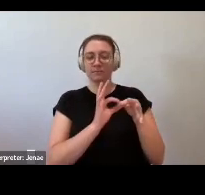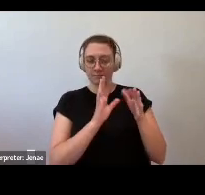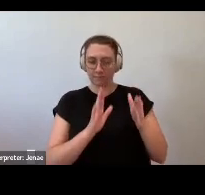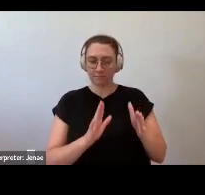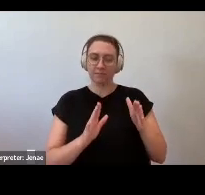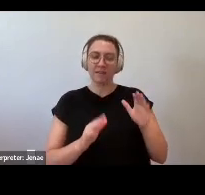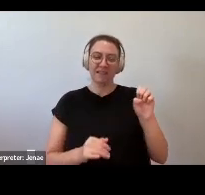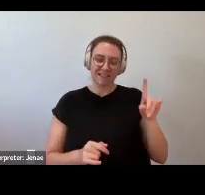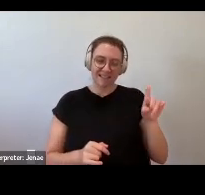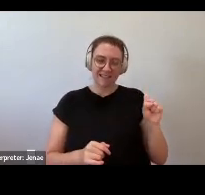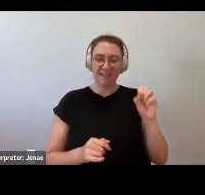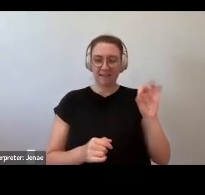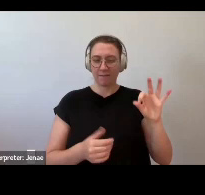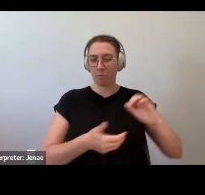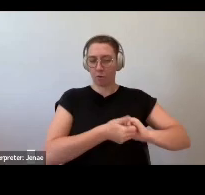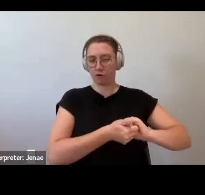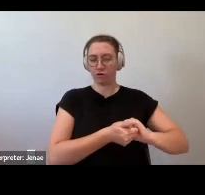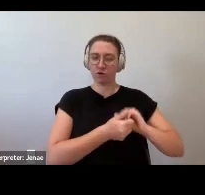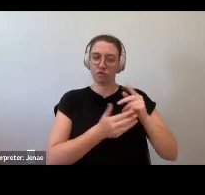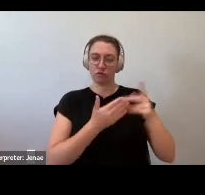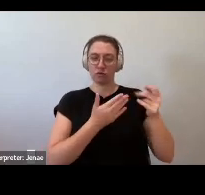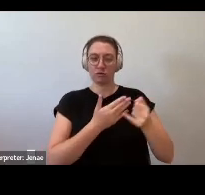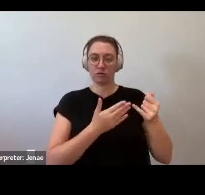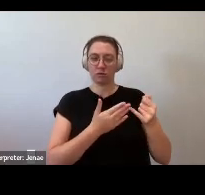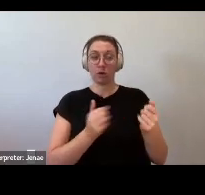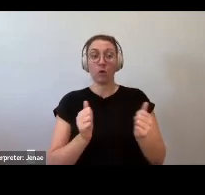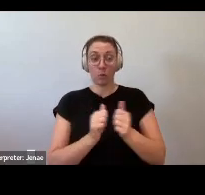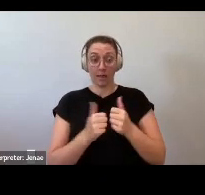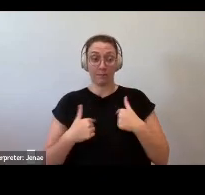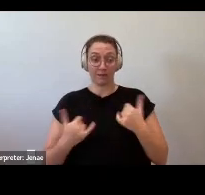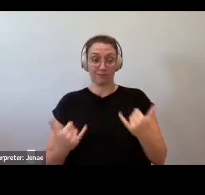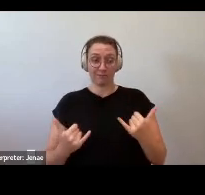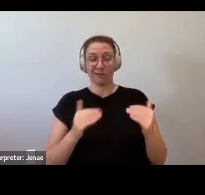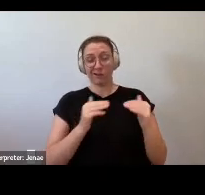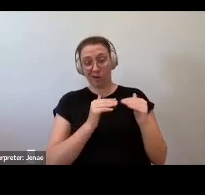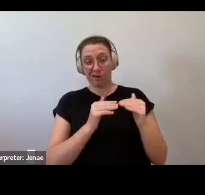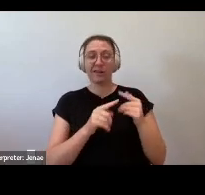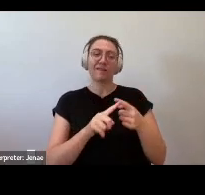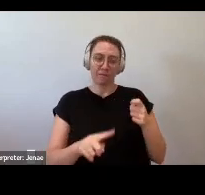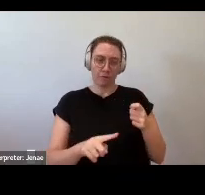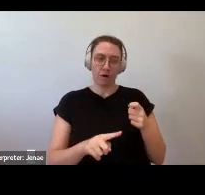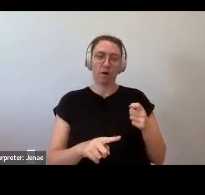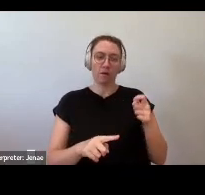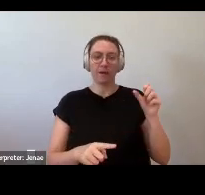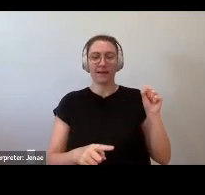proyecto Seeds of Partnership. Y conmigo apoyandome en esta sesión, estan nuestros colegas de Seeds of Partnership y el